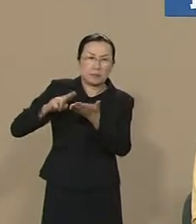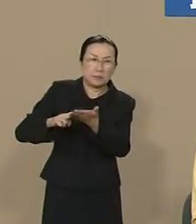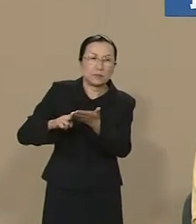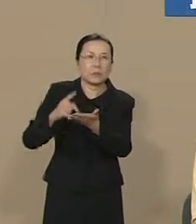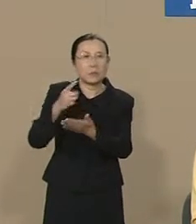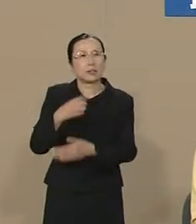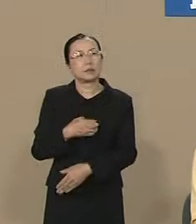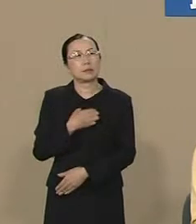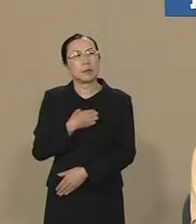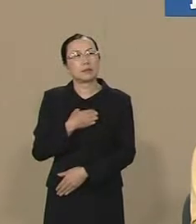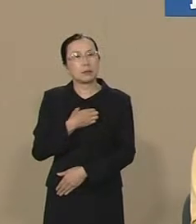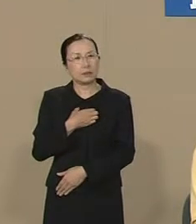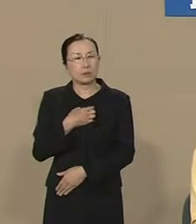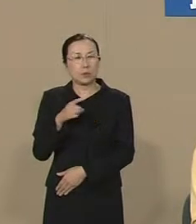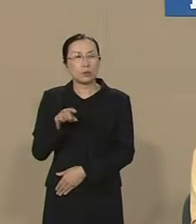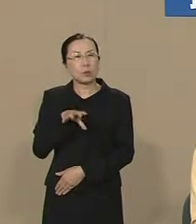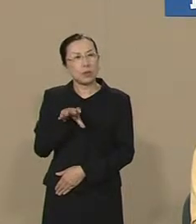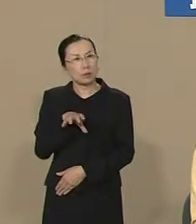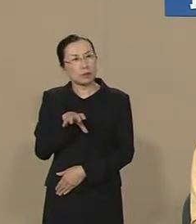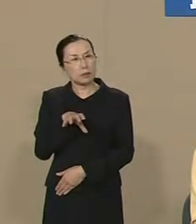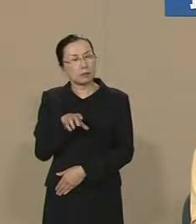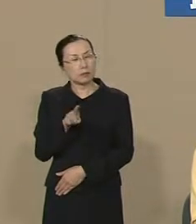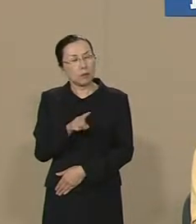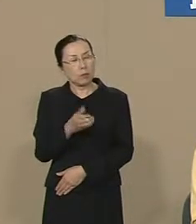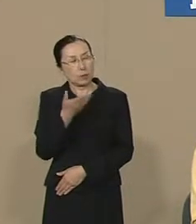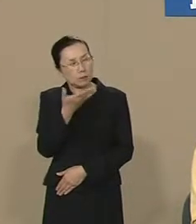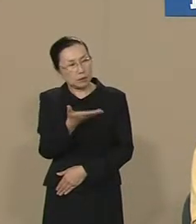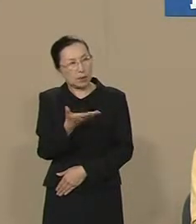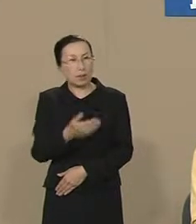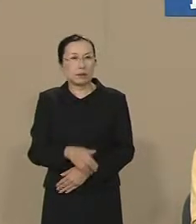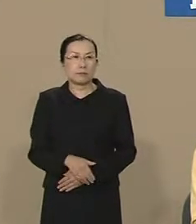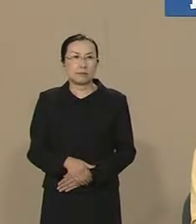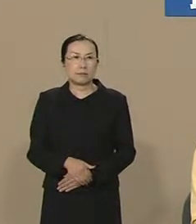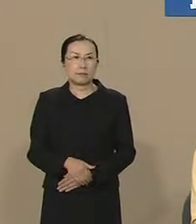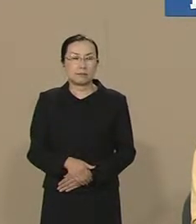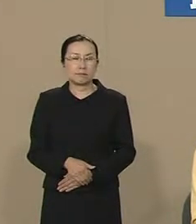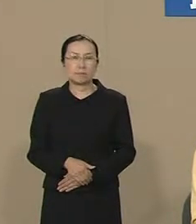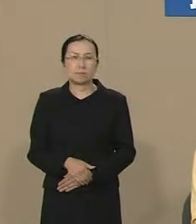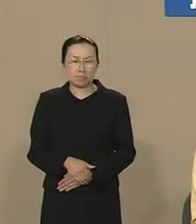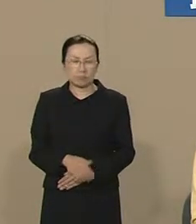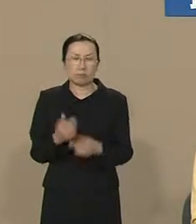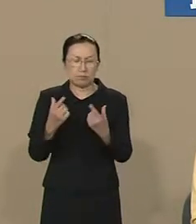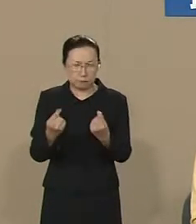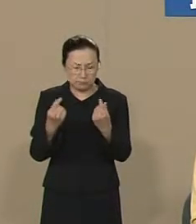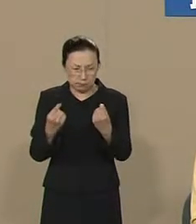その点､代表は どのように感じておられますか｡ その通りだと思います｡